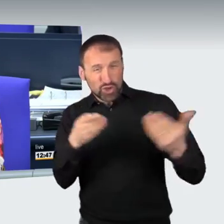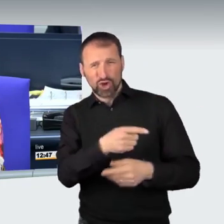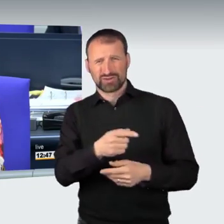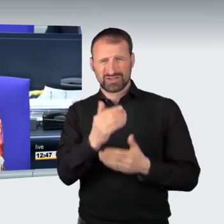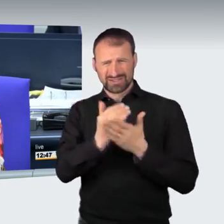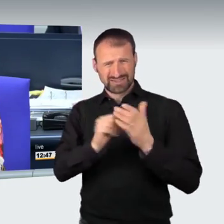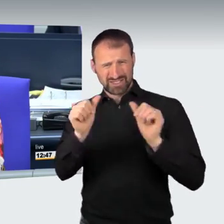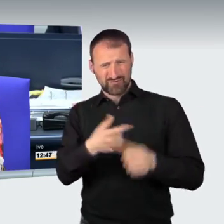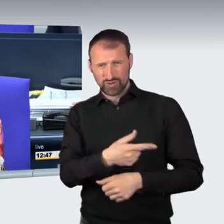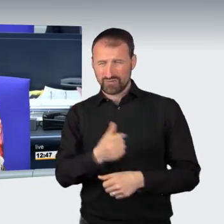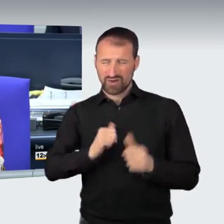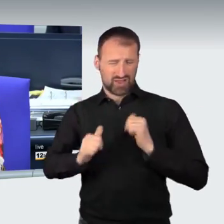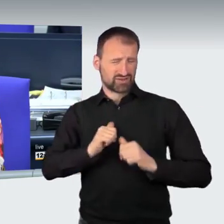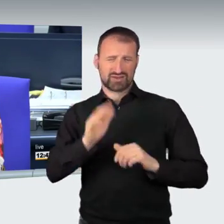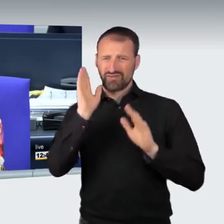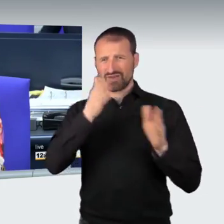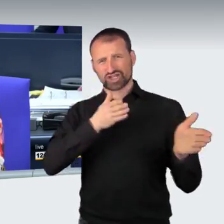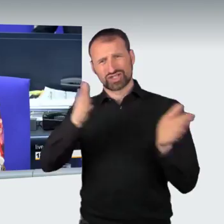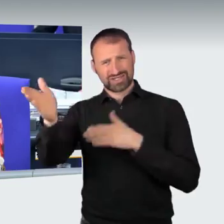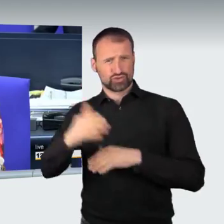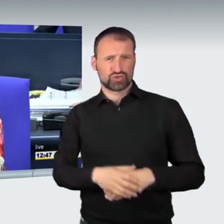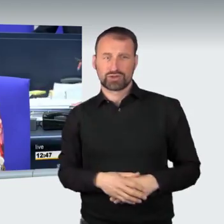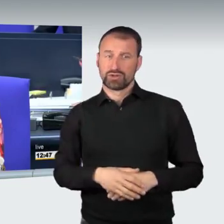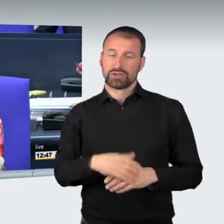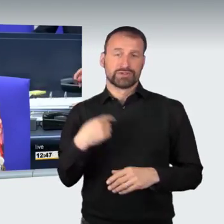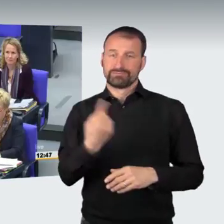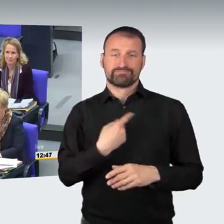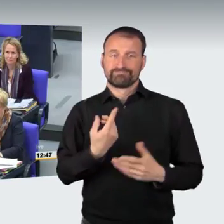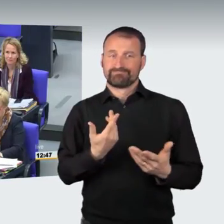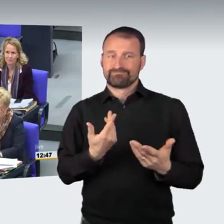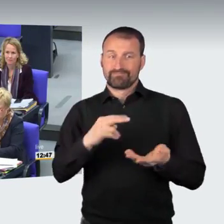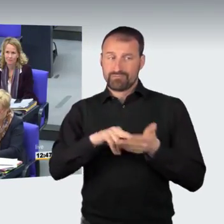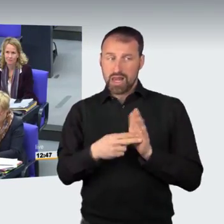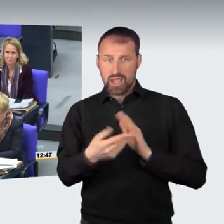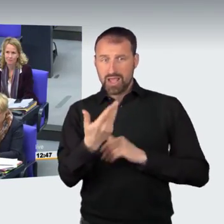(Zwischenruf): Einfach den Saft abdrehen! (Präsidium): Ich drehe nicht einfach den Saft ab.